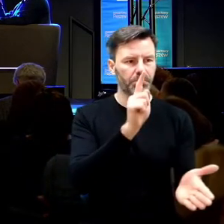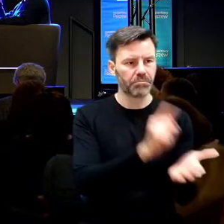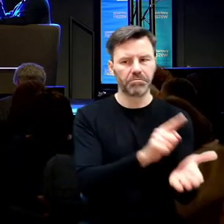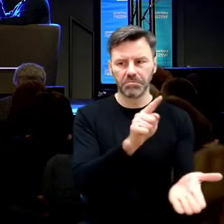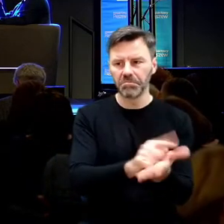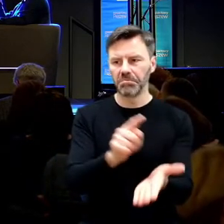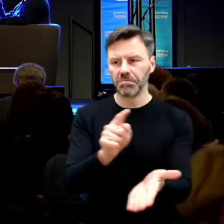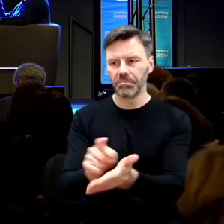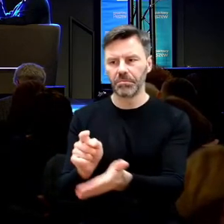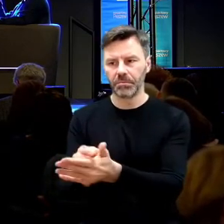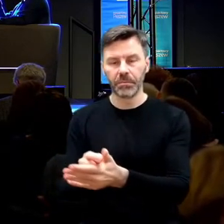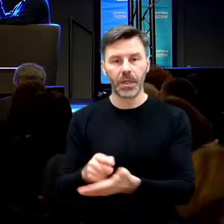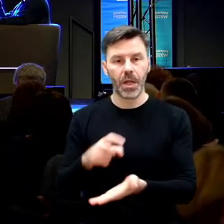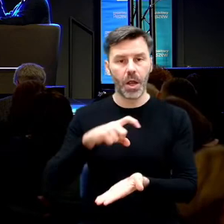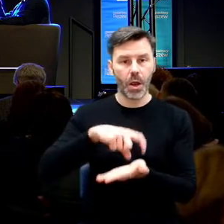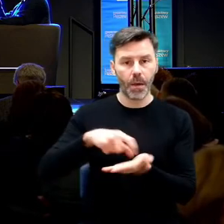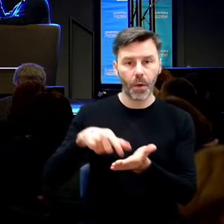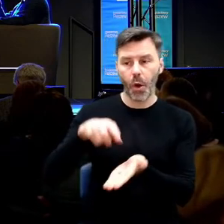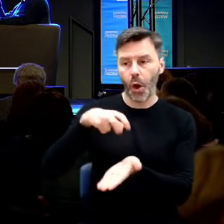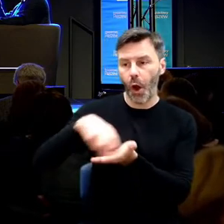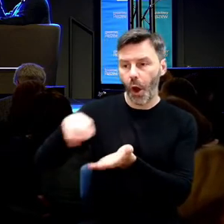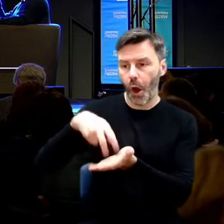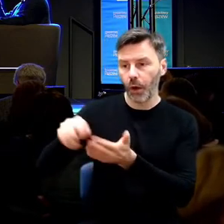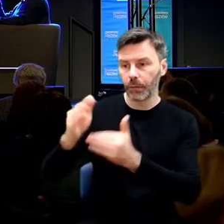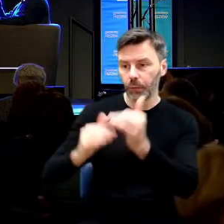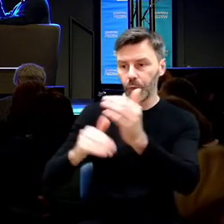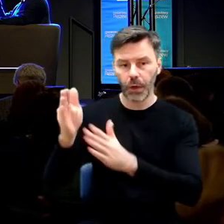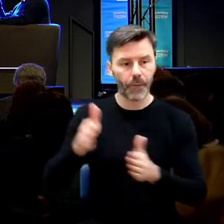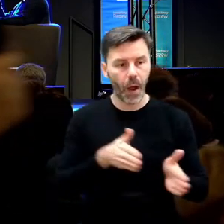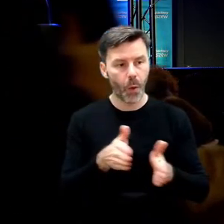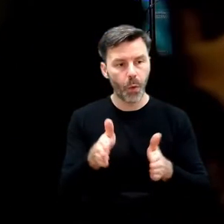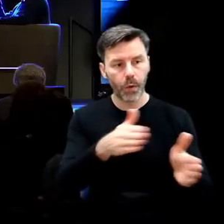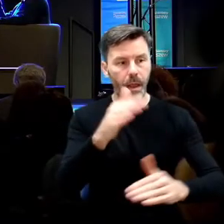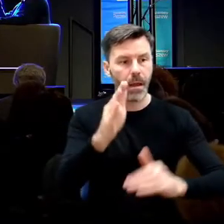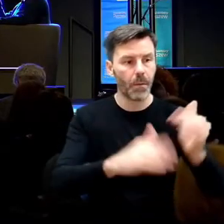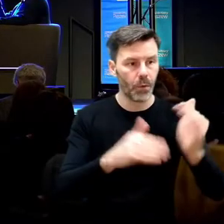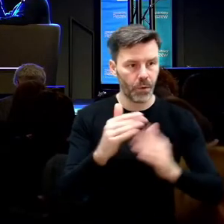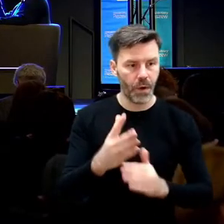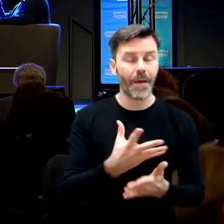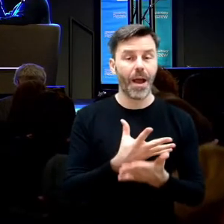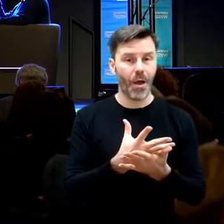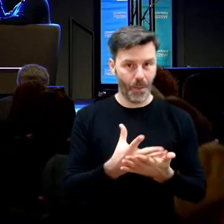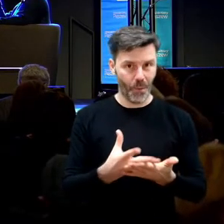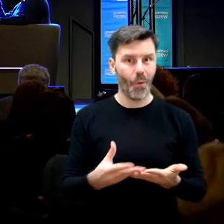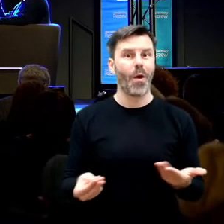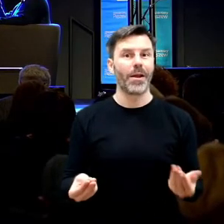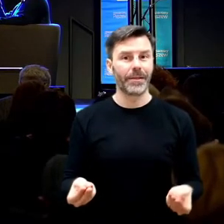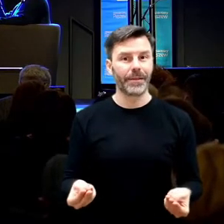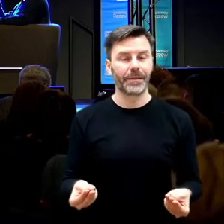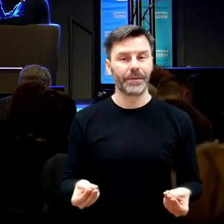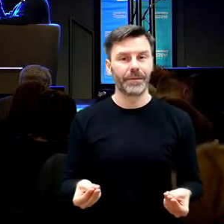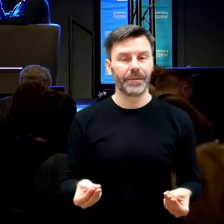się opłaca, więc chciałbym tutaj zapytać Pana burmistrza, w ogóle, o też ten system tego powiązania.